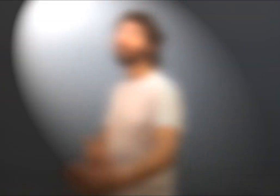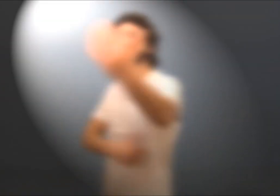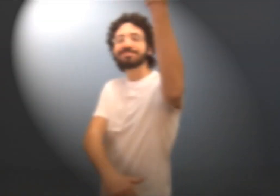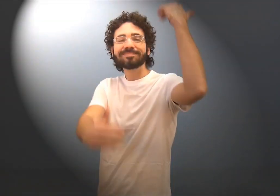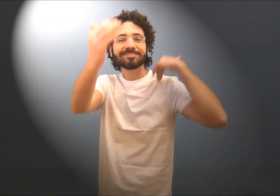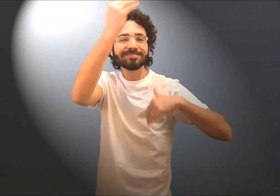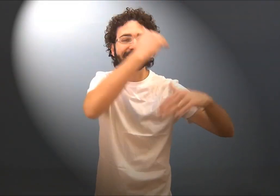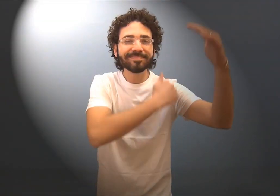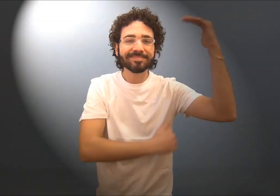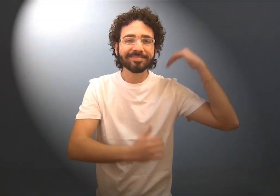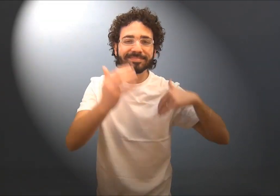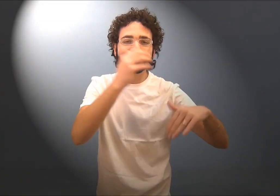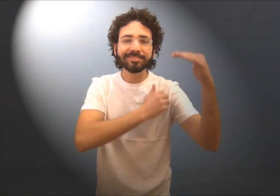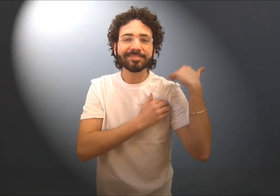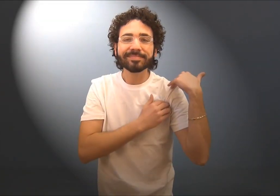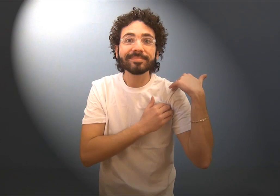C'era una volta... Un re! — diranno subito i miei piccoli lettori.